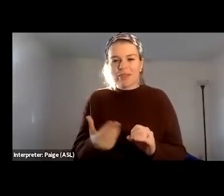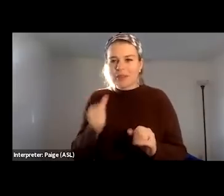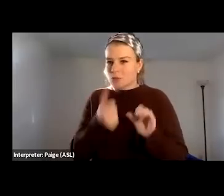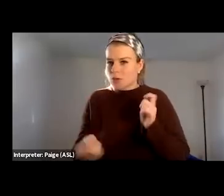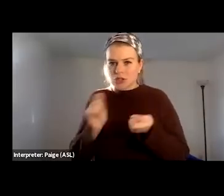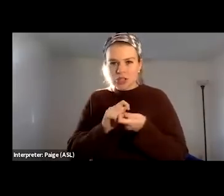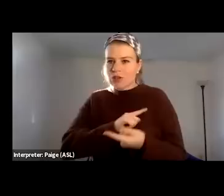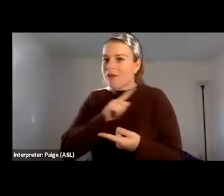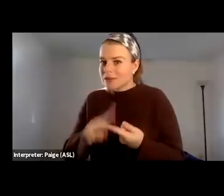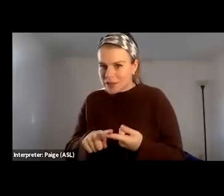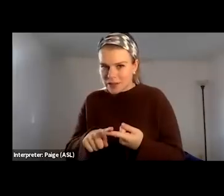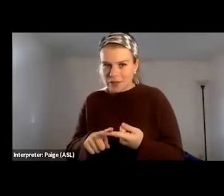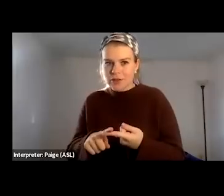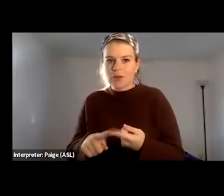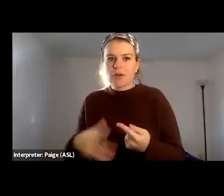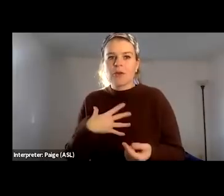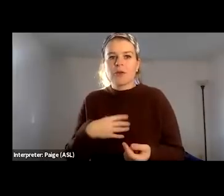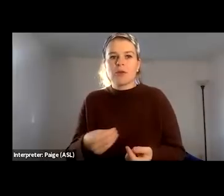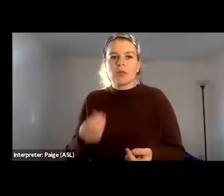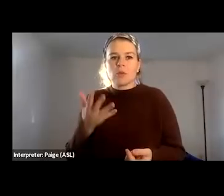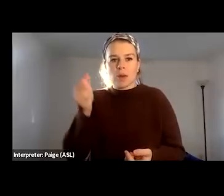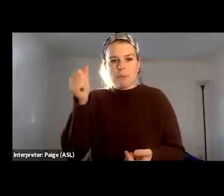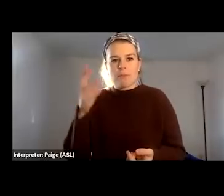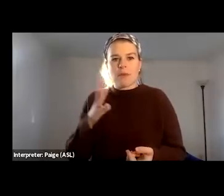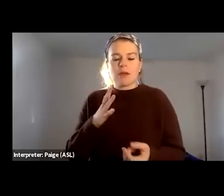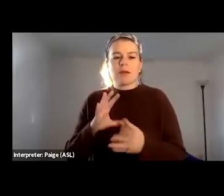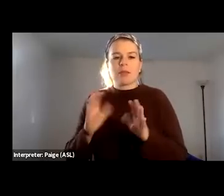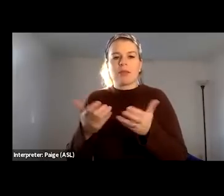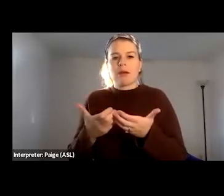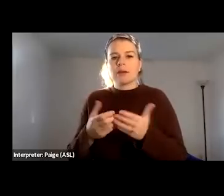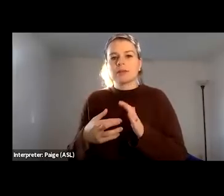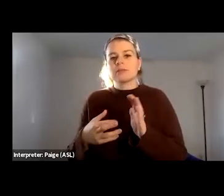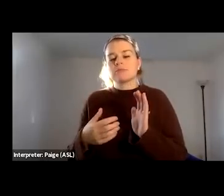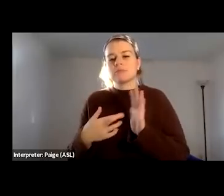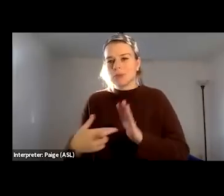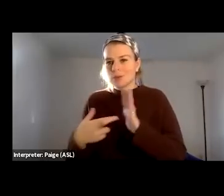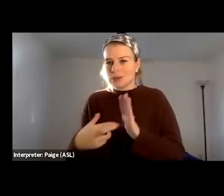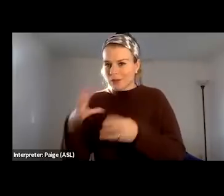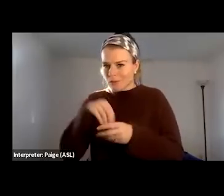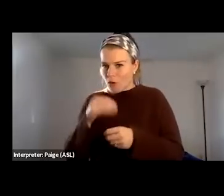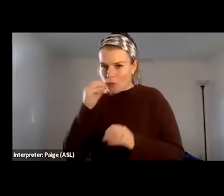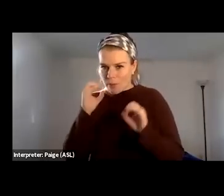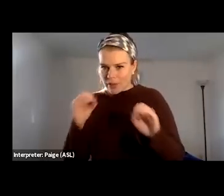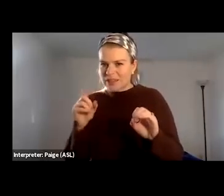hasta que la clase media blanca esté representada e involucrada en los grupos de personas sin hogar". "Necesitamos más rostros para el sinhogarismo.